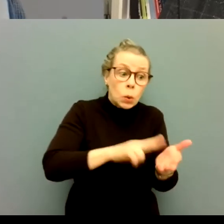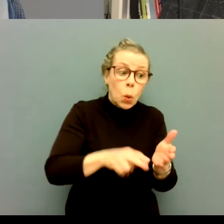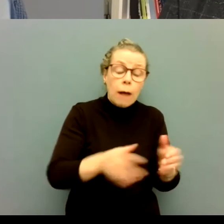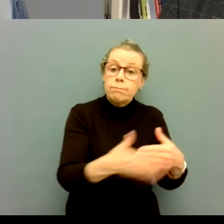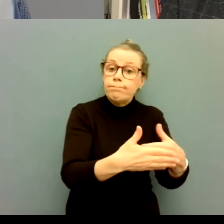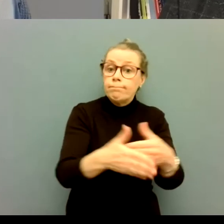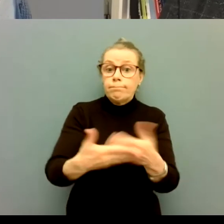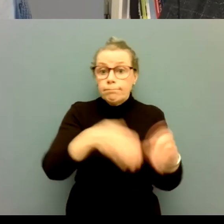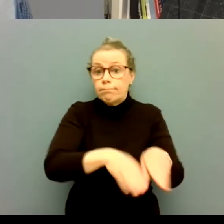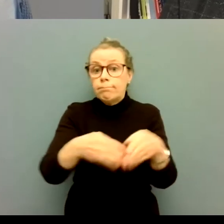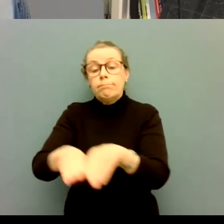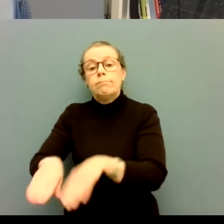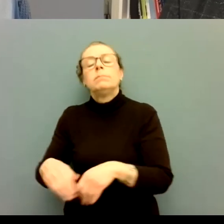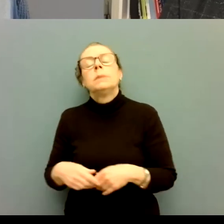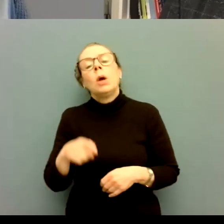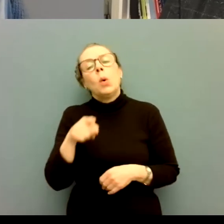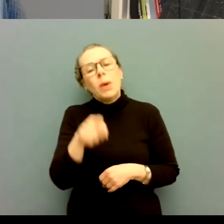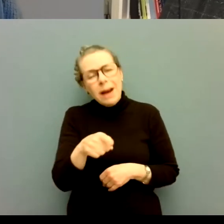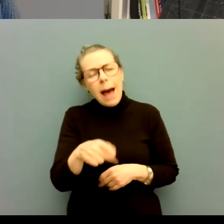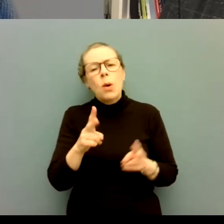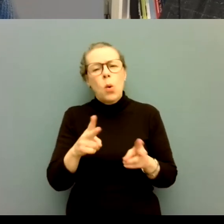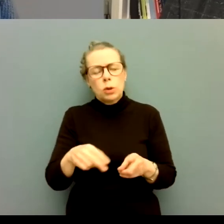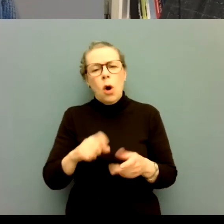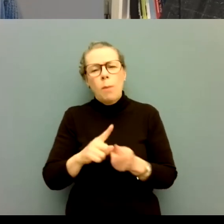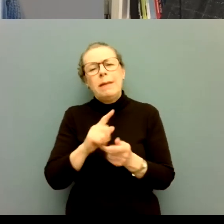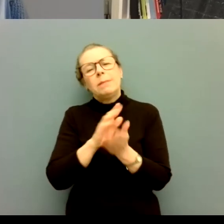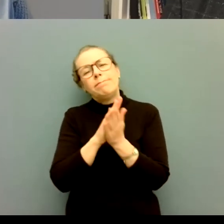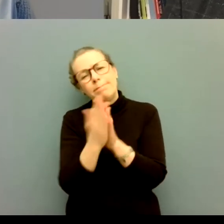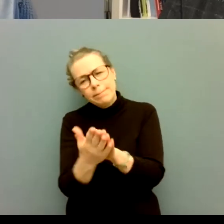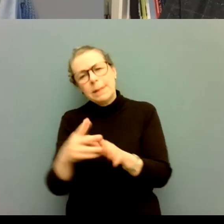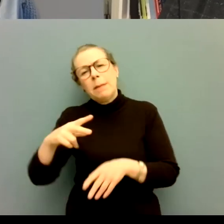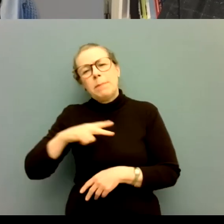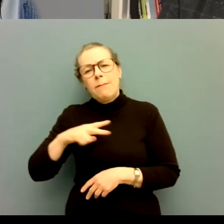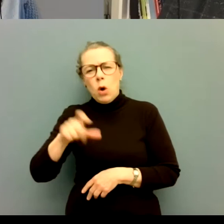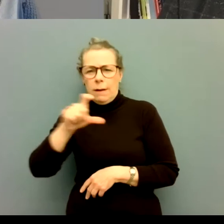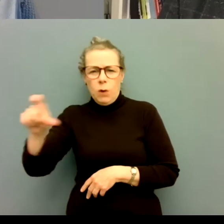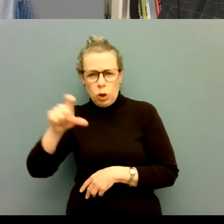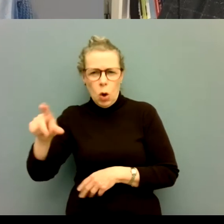Reformen, och privatiseringen av delar av myndigheten är något-